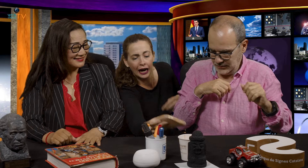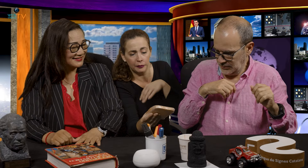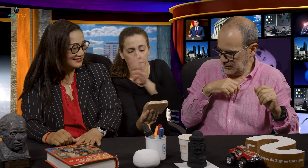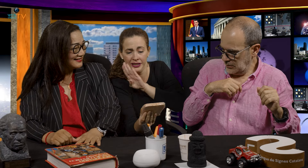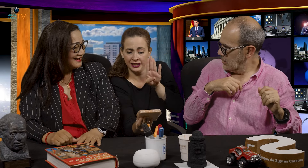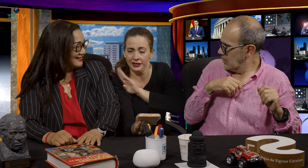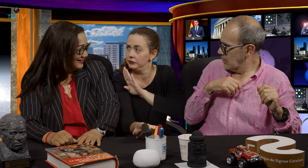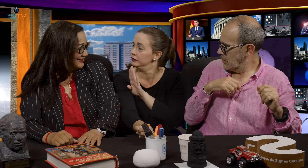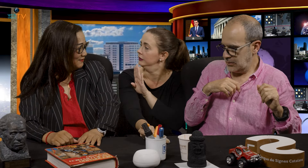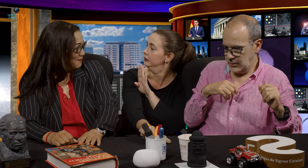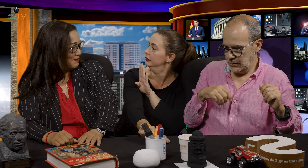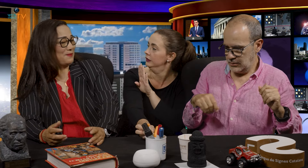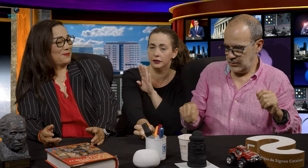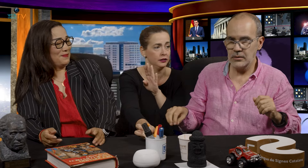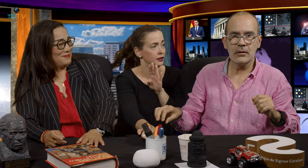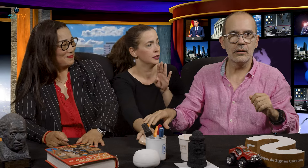Perdón, esto es mío…